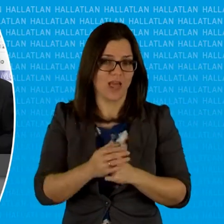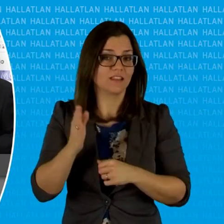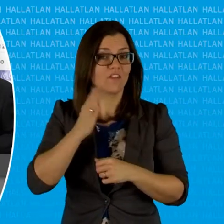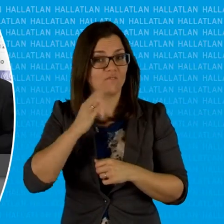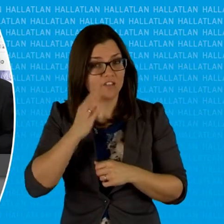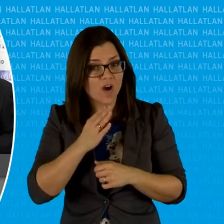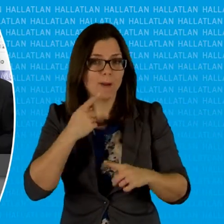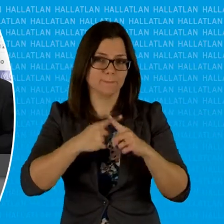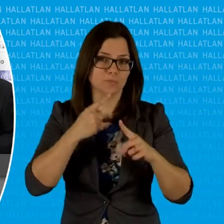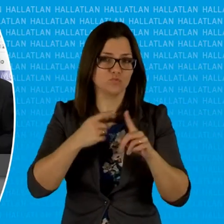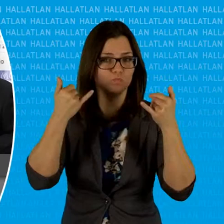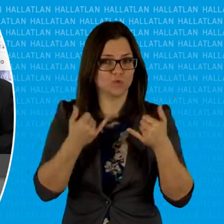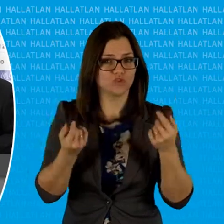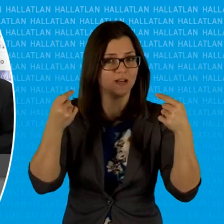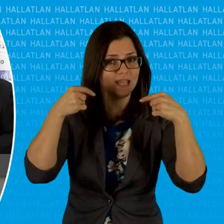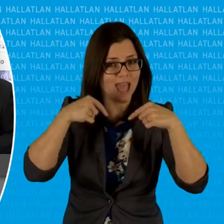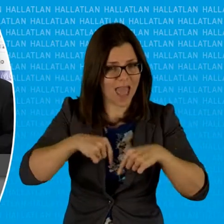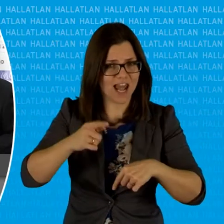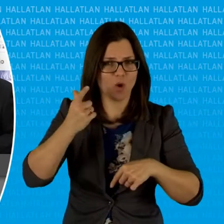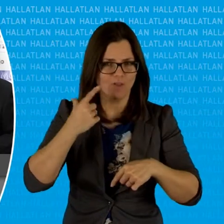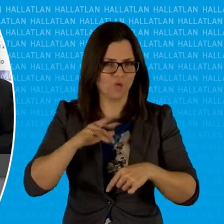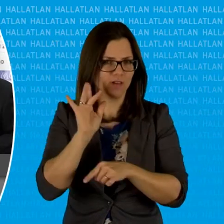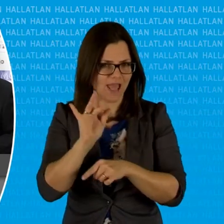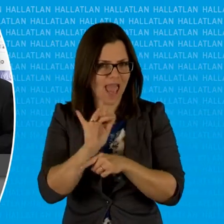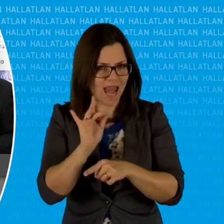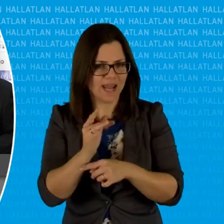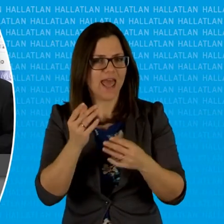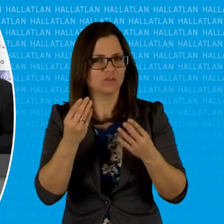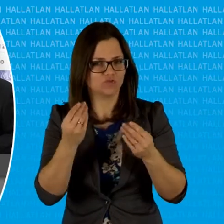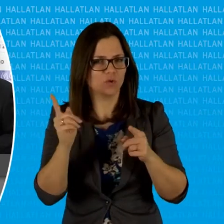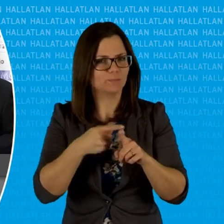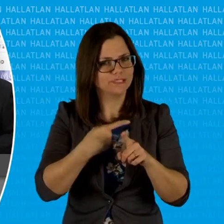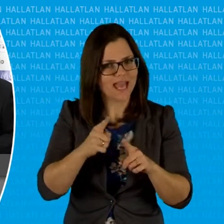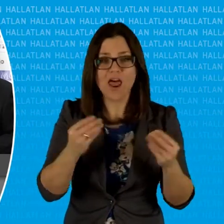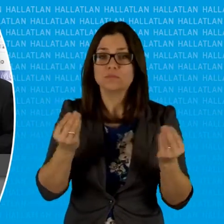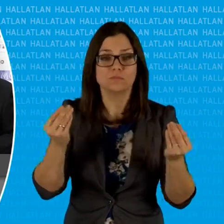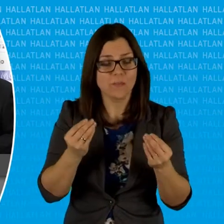A FIFA-t és a jelenlegi elnököt az utóbbi időben sok bírálat érte